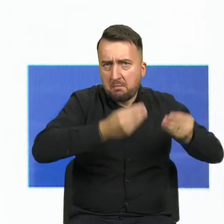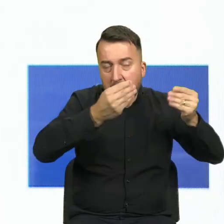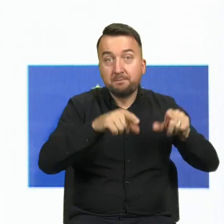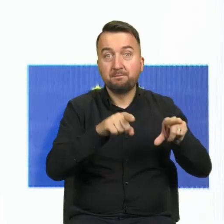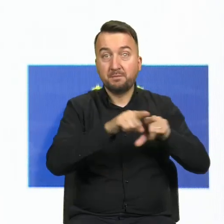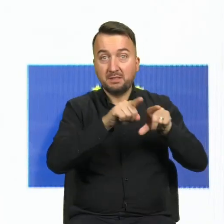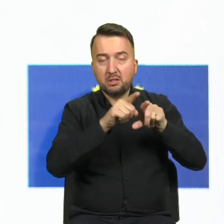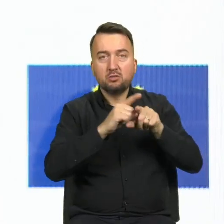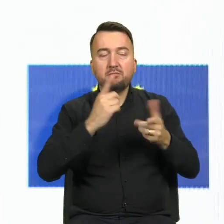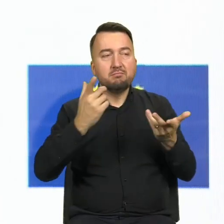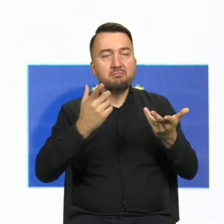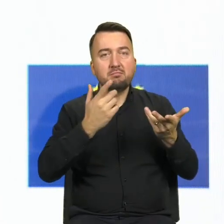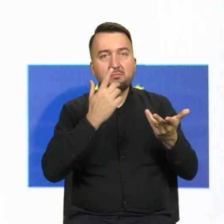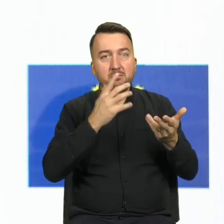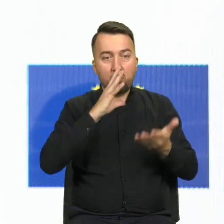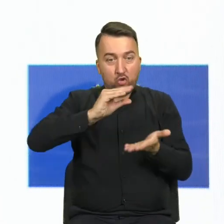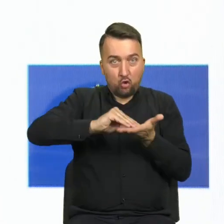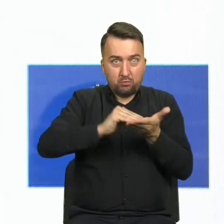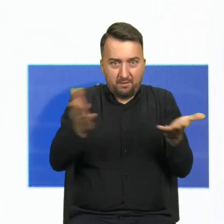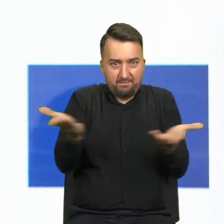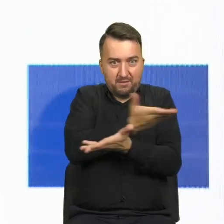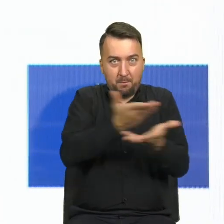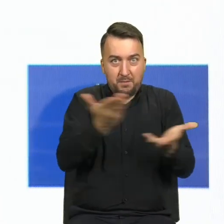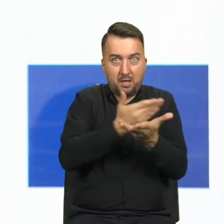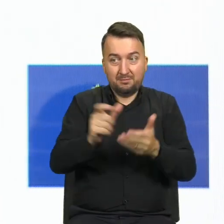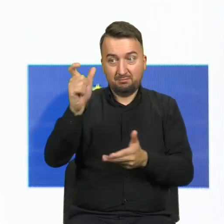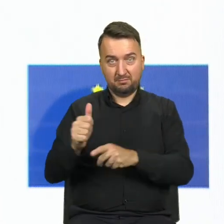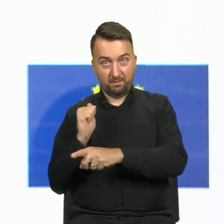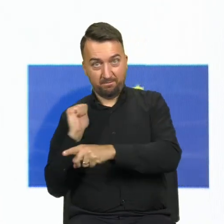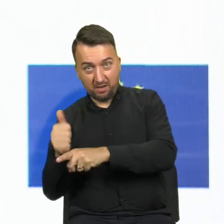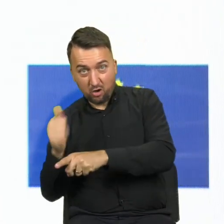wymiany doświadczeń między profesjonalistami zajmującymi